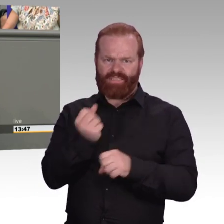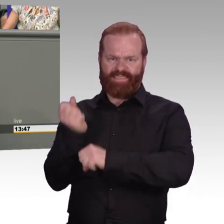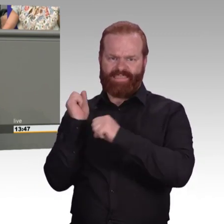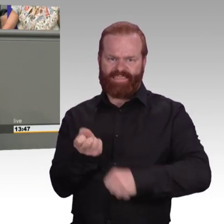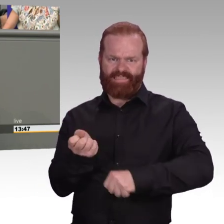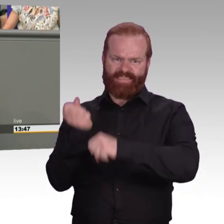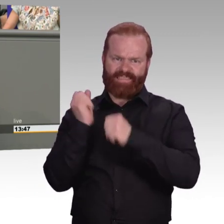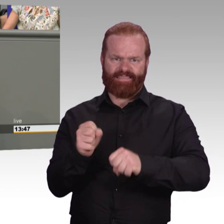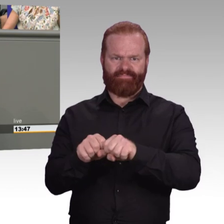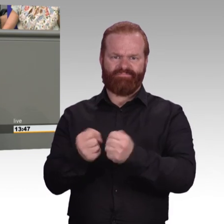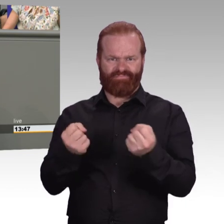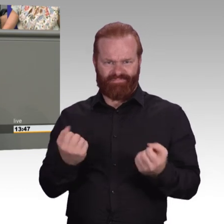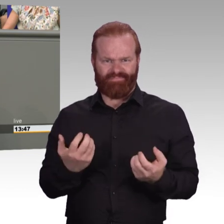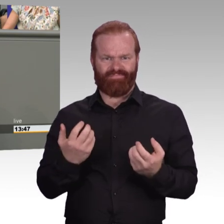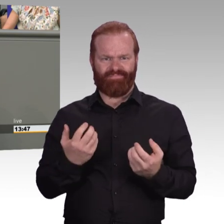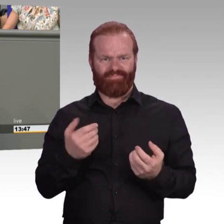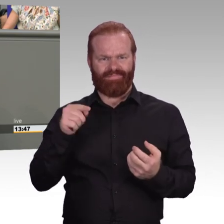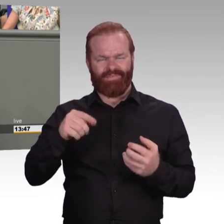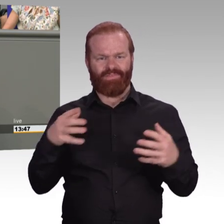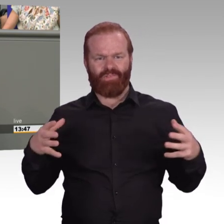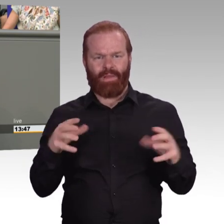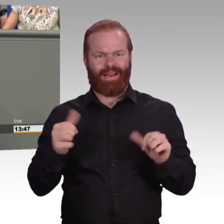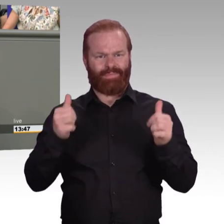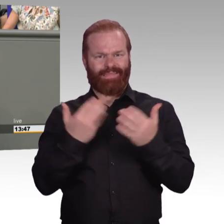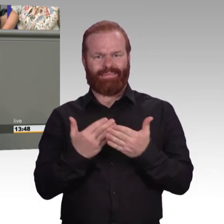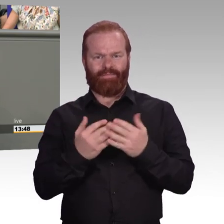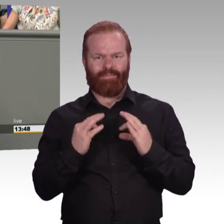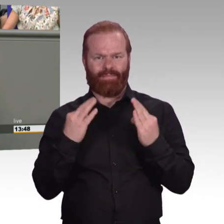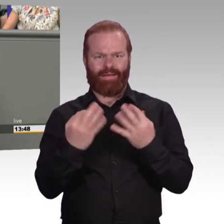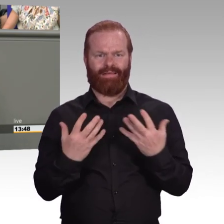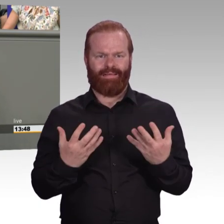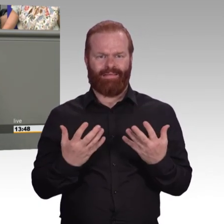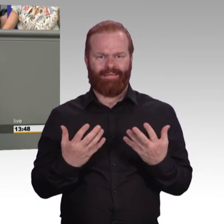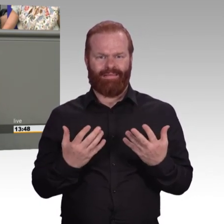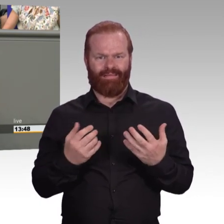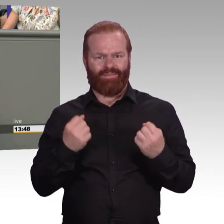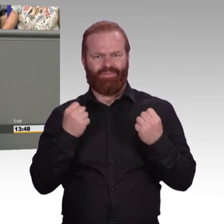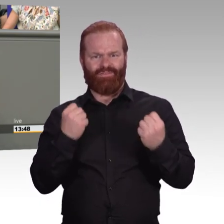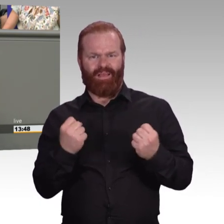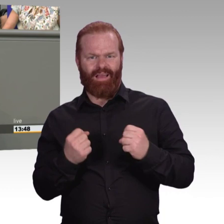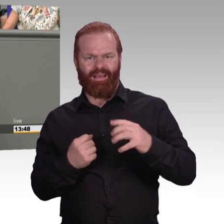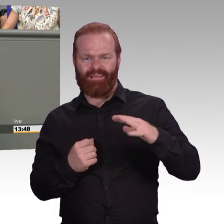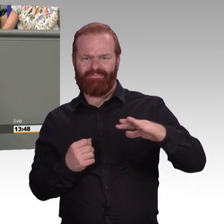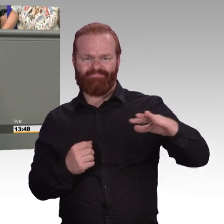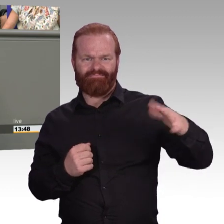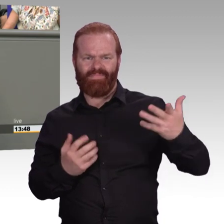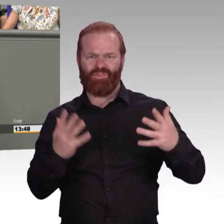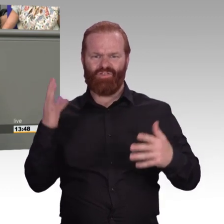was Kollegin Dilcher geschildert hat, das lässt tief blicken und uns mit großer Sorge aus dieser Debatte herausgehen.